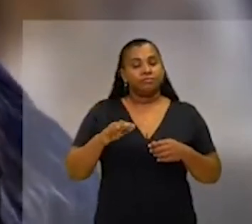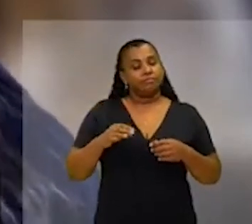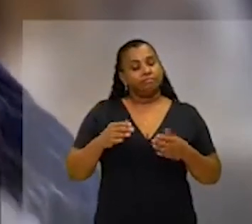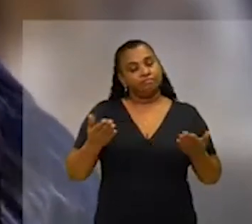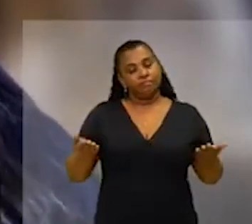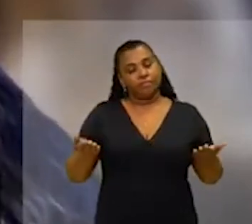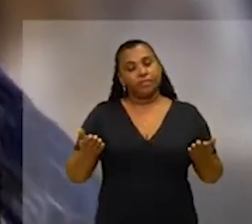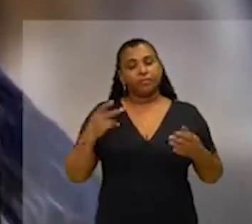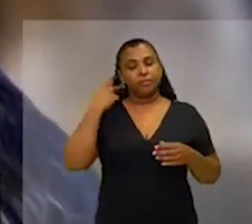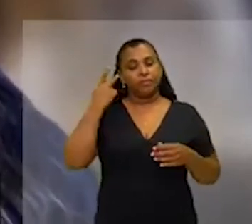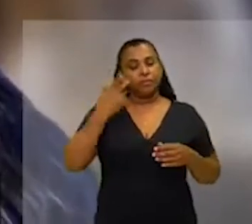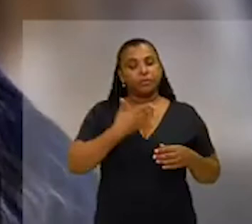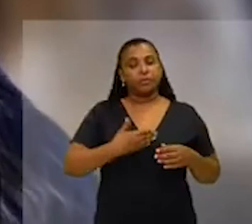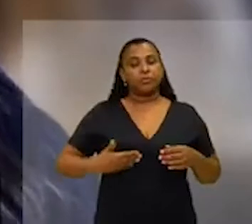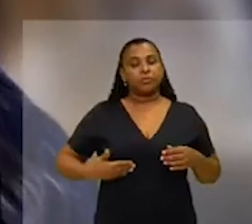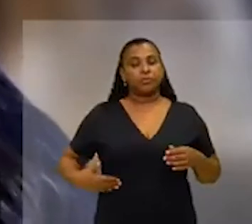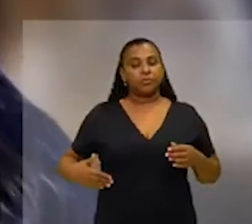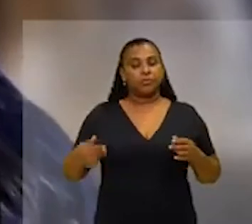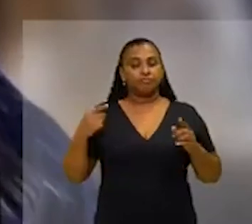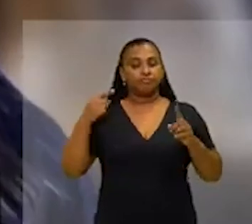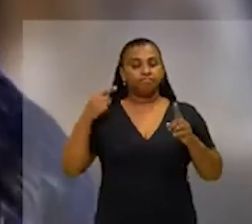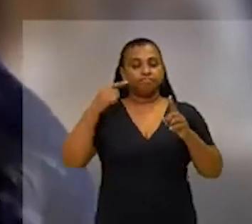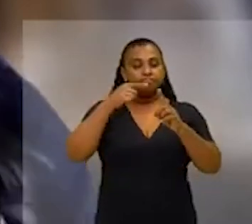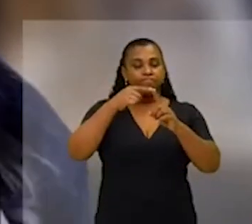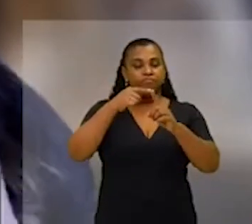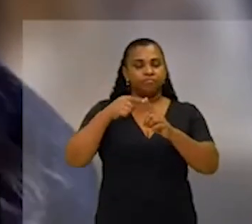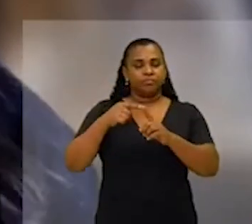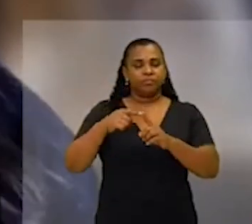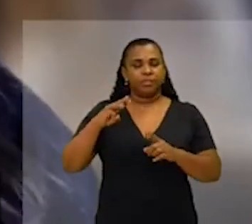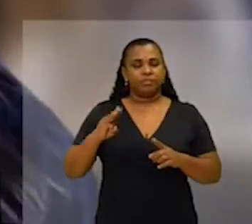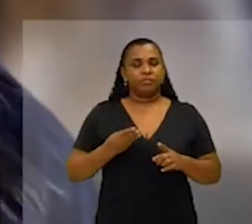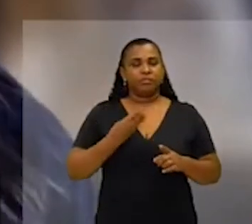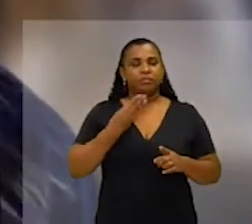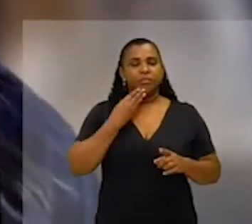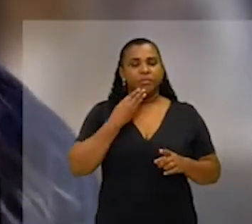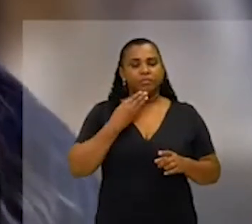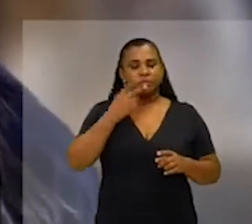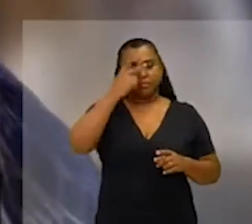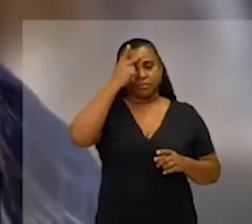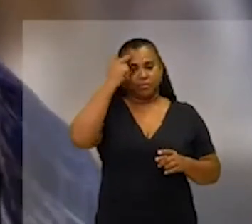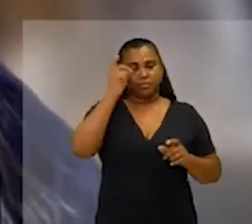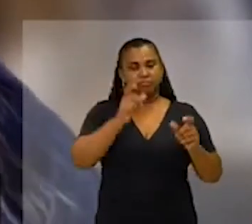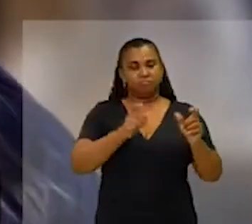públicas que atingiram mais de 3 milhões de usuários diretos mais de 2.000 projetos de